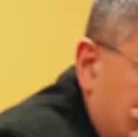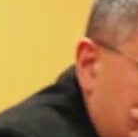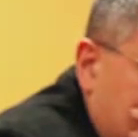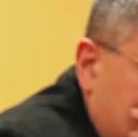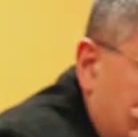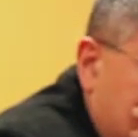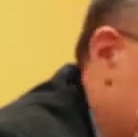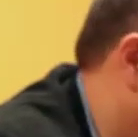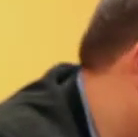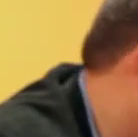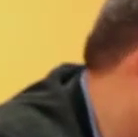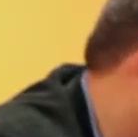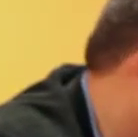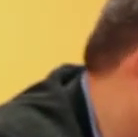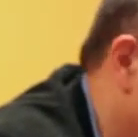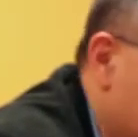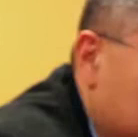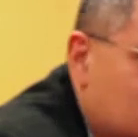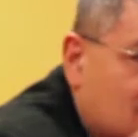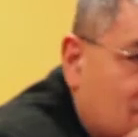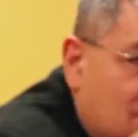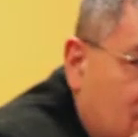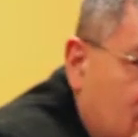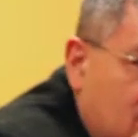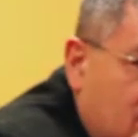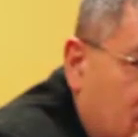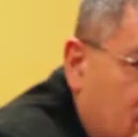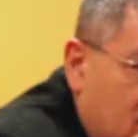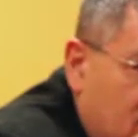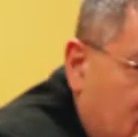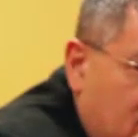Carlos Fabra y su esposa deciden darle soporte a la